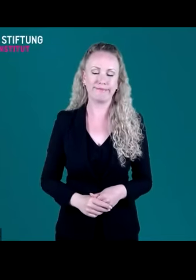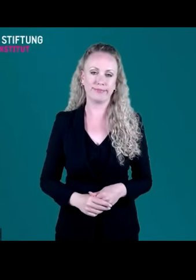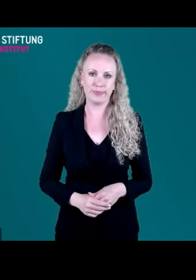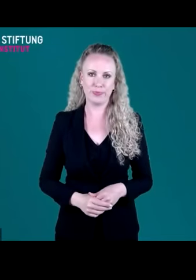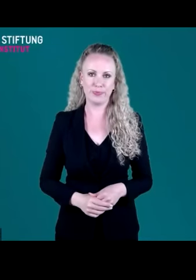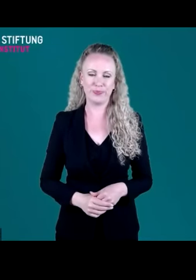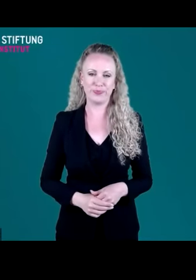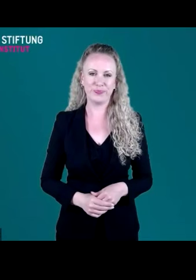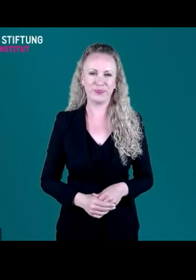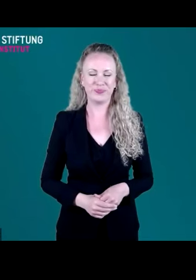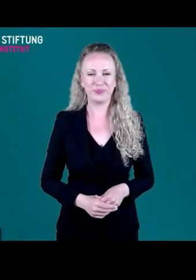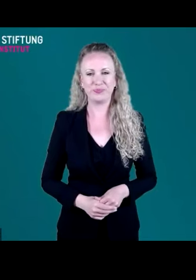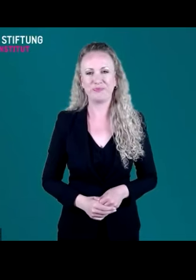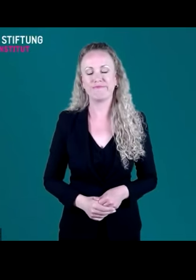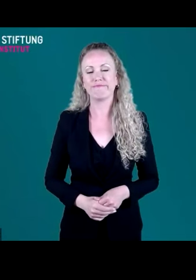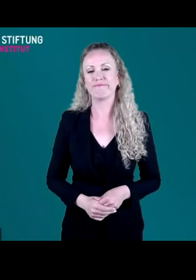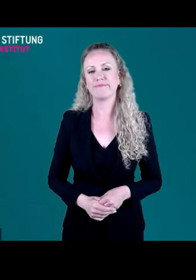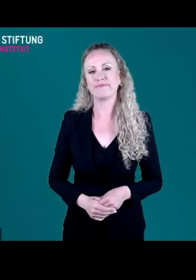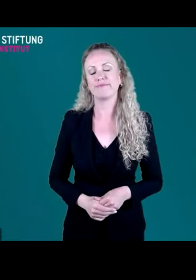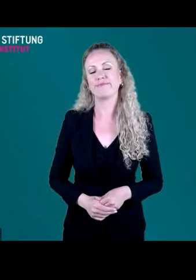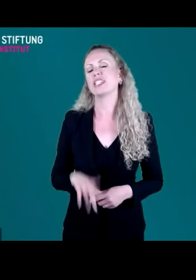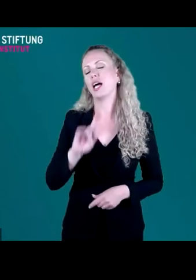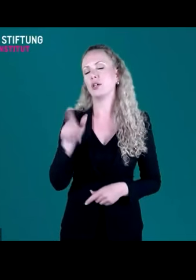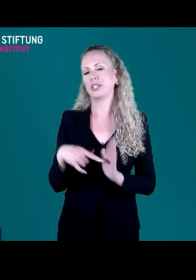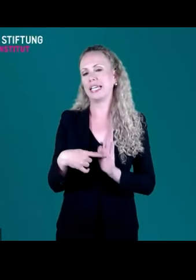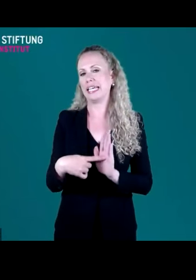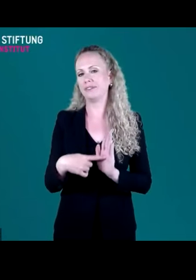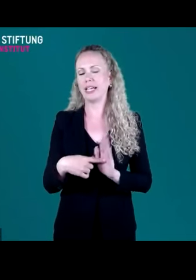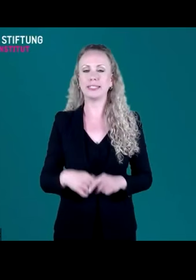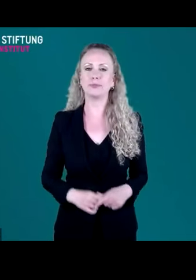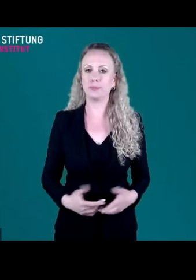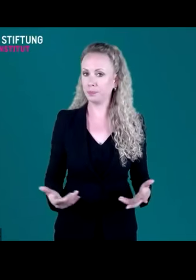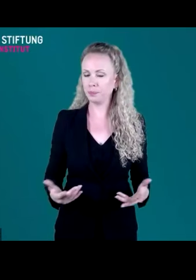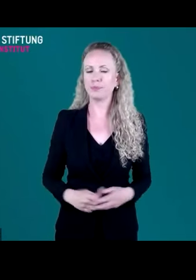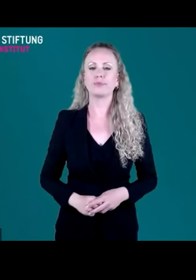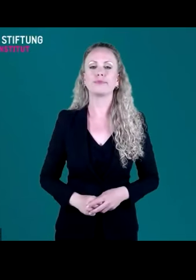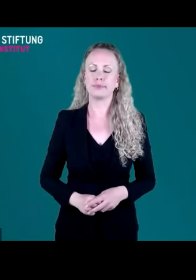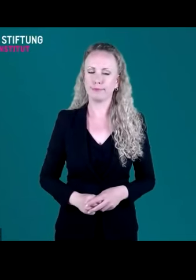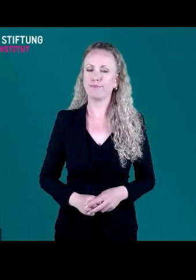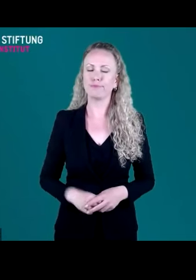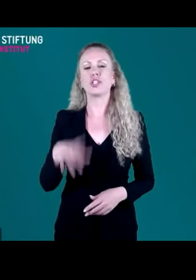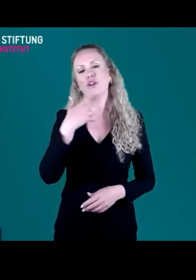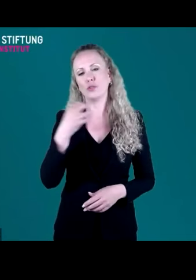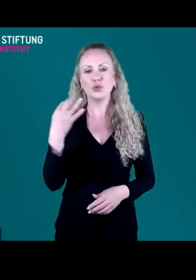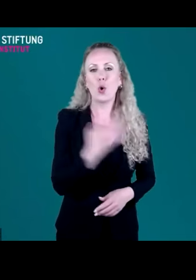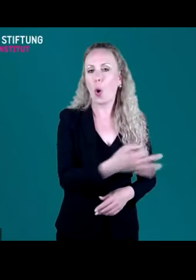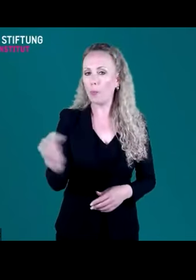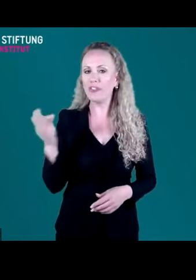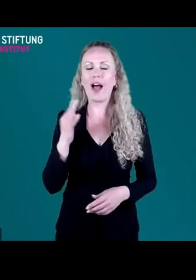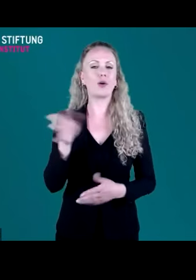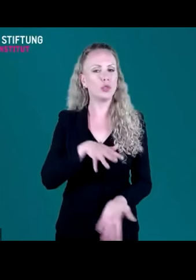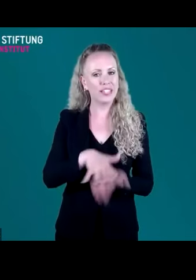Zum Schluss noch einen kleinen Hinweis: Wir werden auf eine Umfrage und Evaluation im Anschluss an diese Veranstaltung